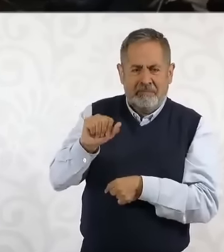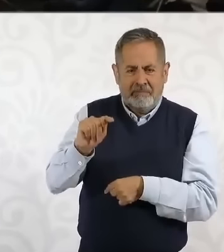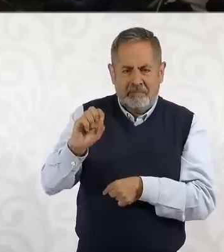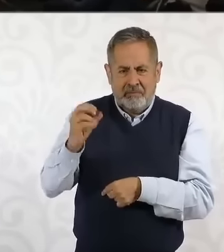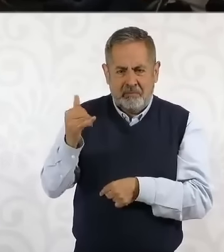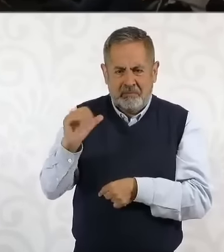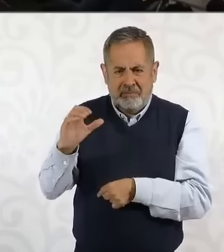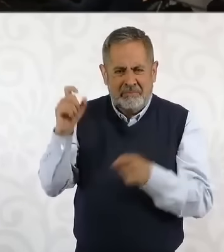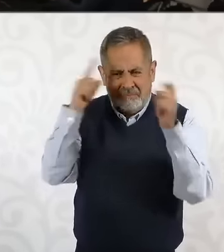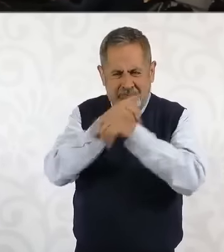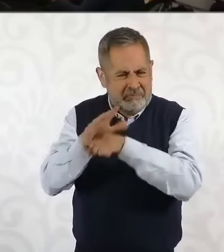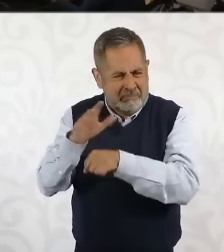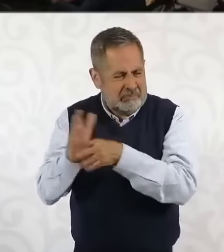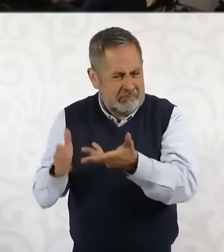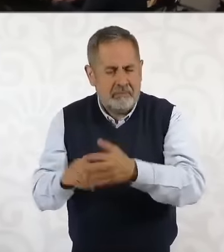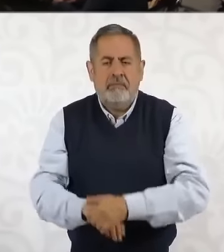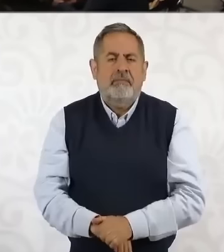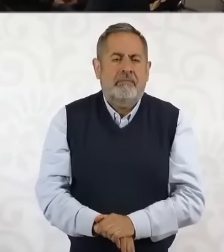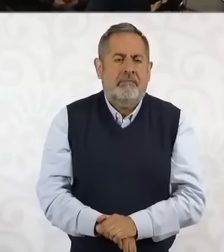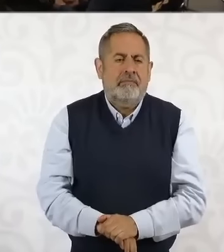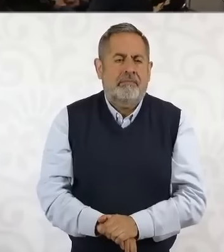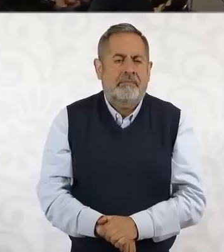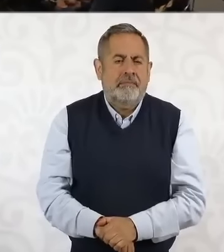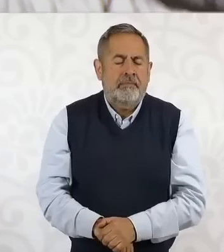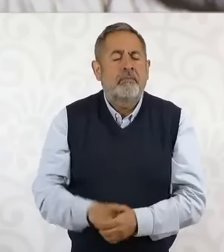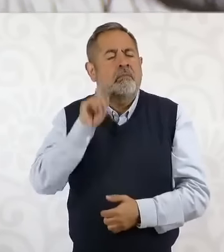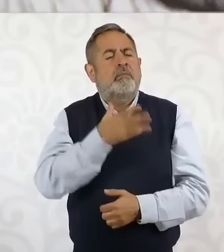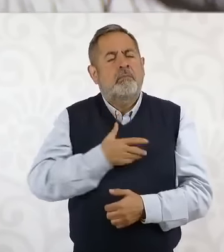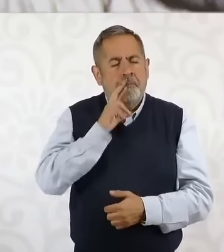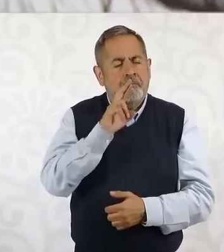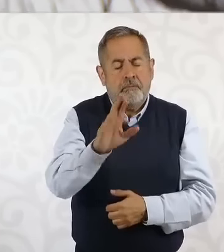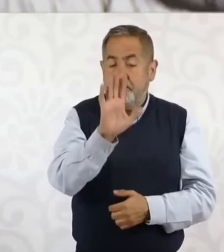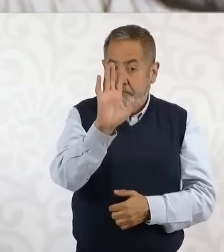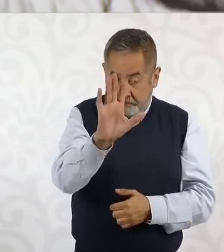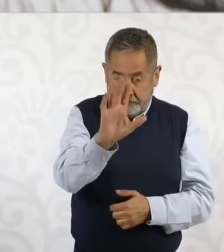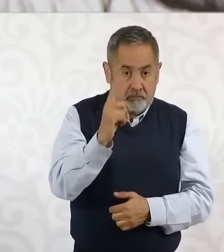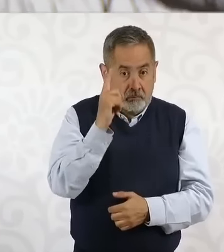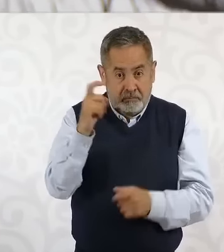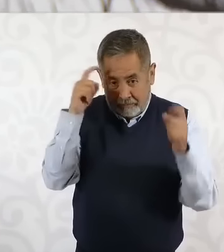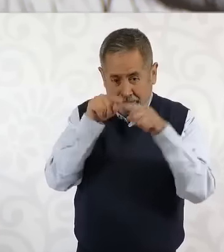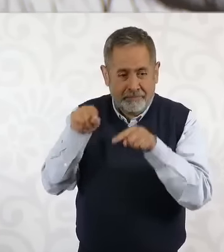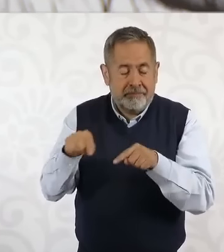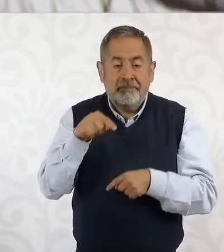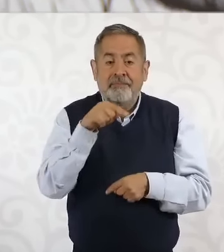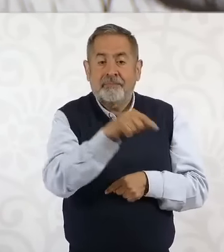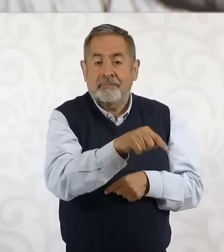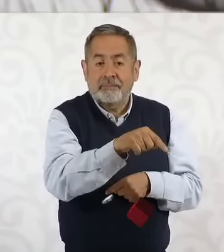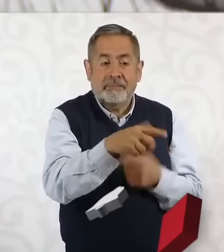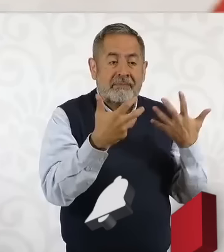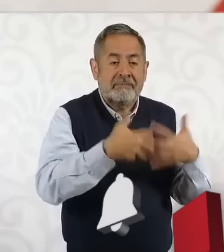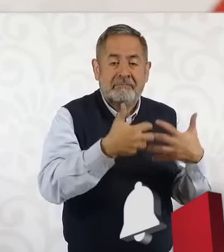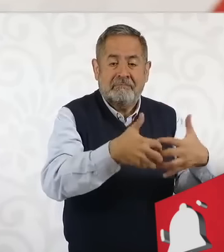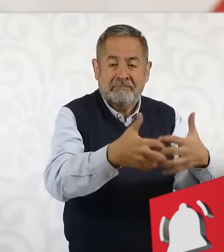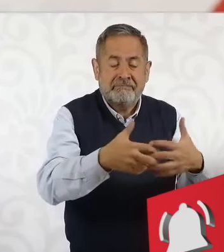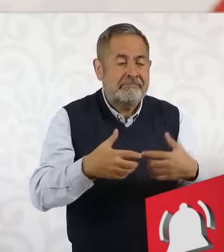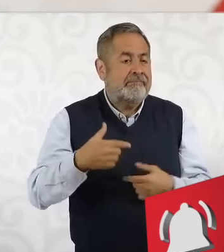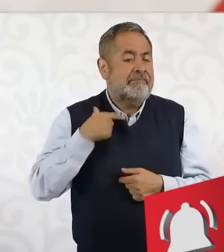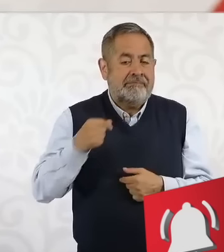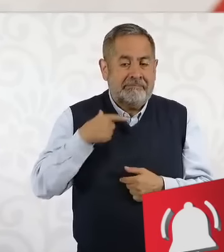Pues uno de los más problemáticos es la descarga de eh textiles, de pequeñas empresas textiles que